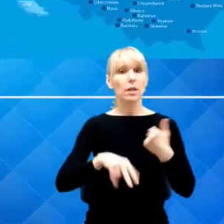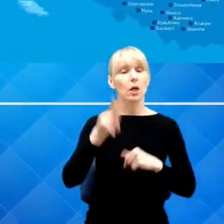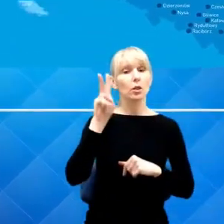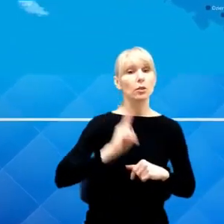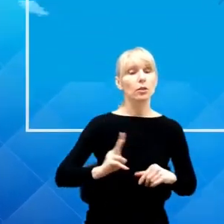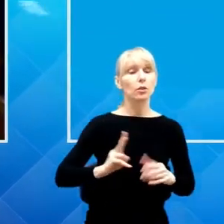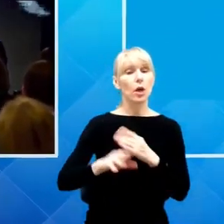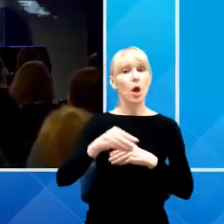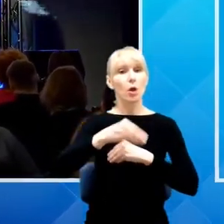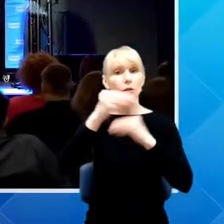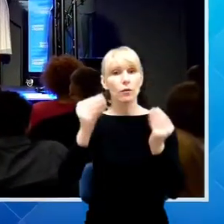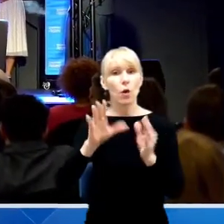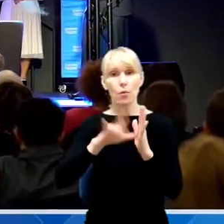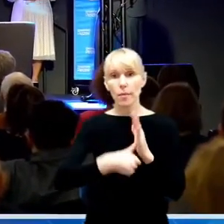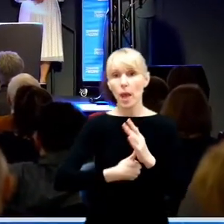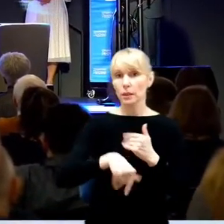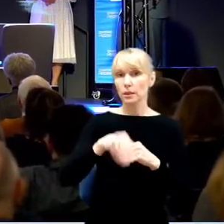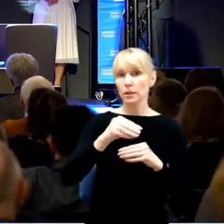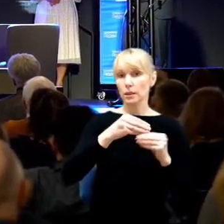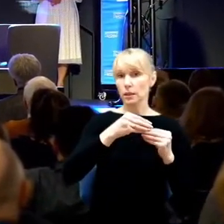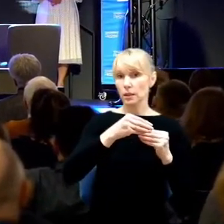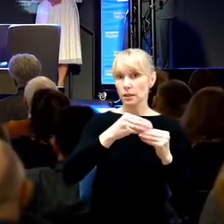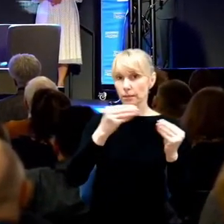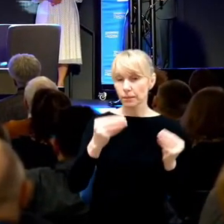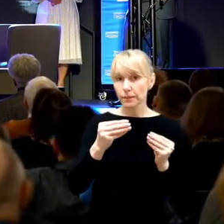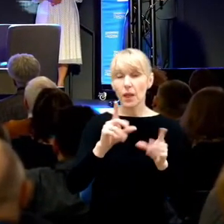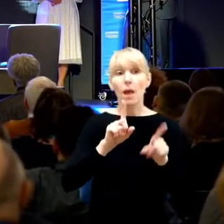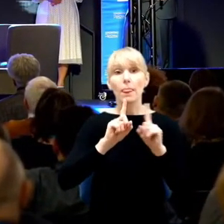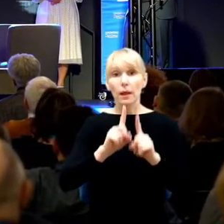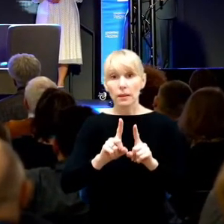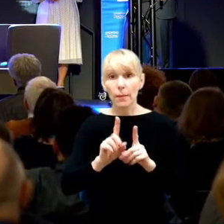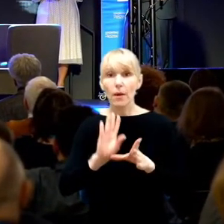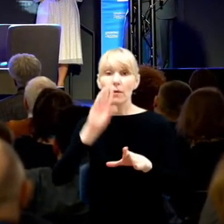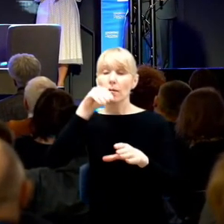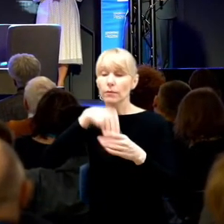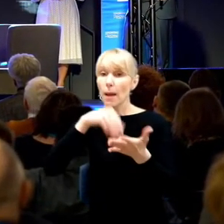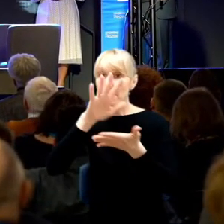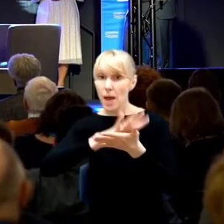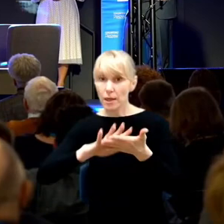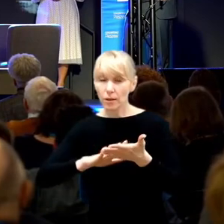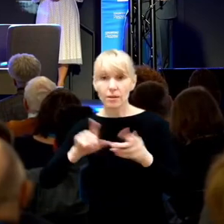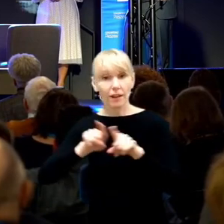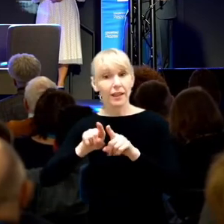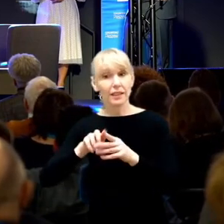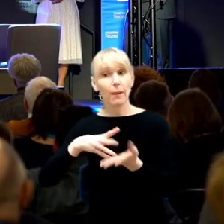który nie tylko ma wkład merytoryczny ale i finansowy w to przedsięwzięcie.